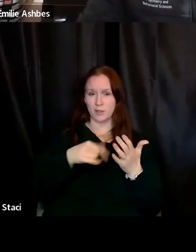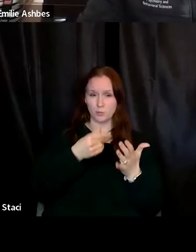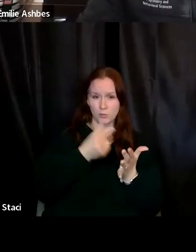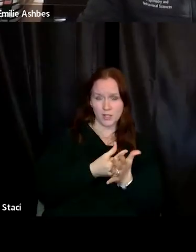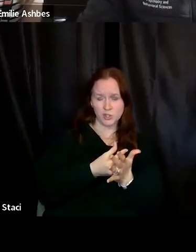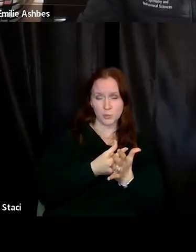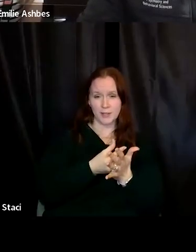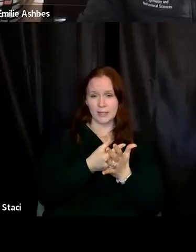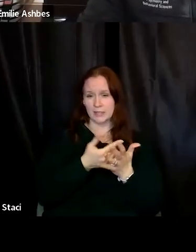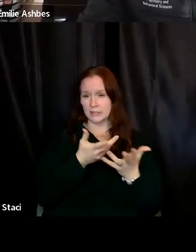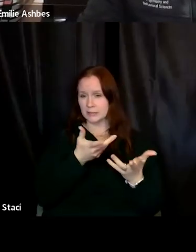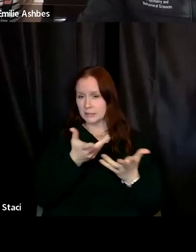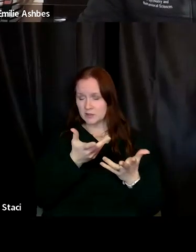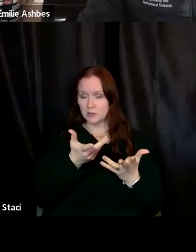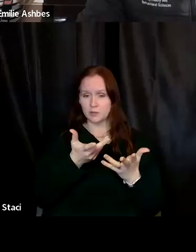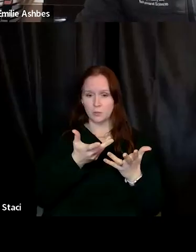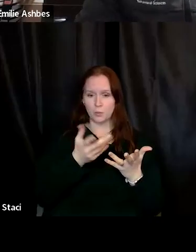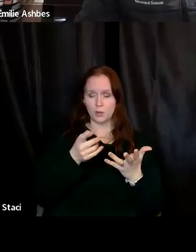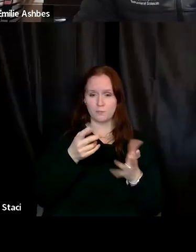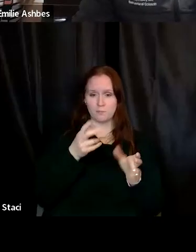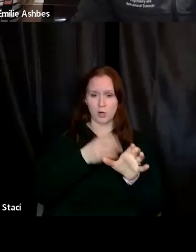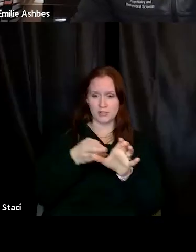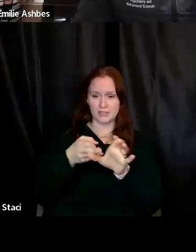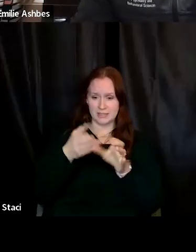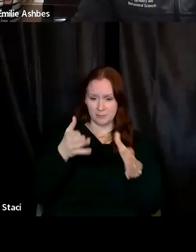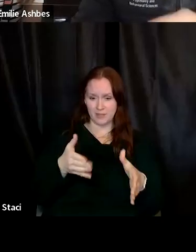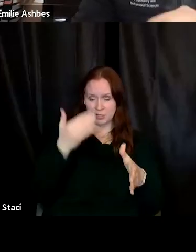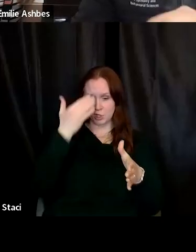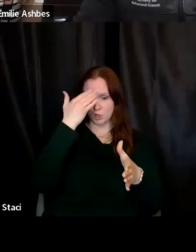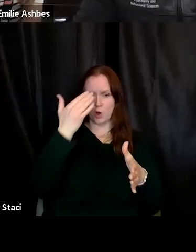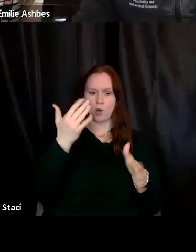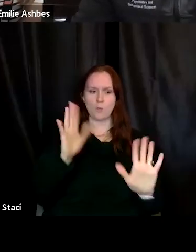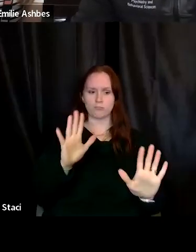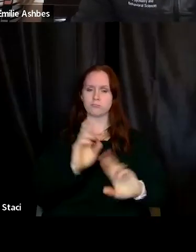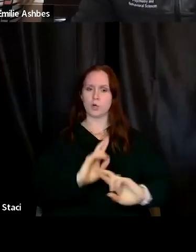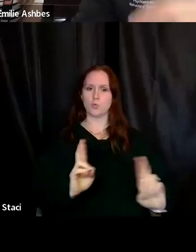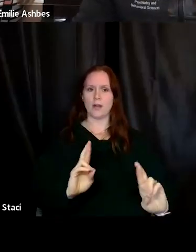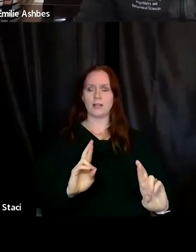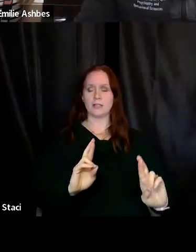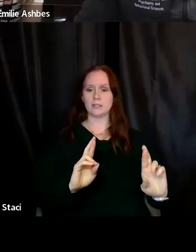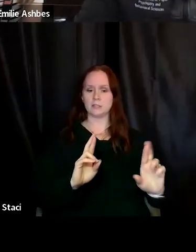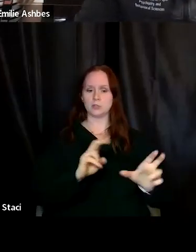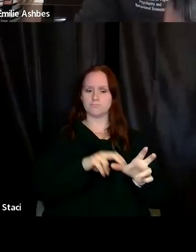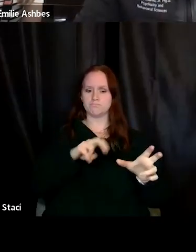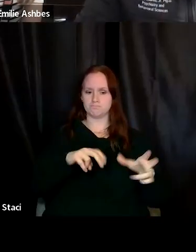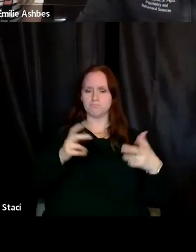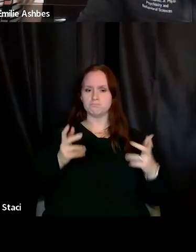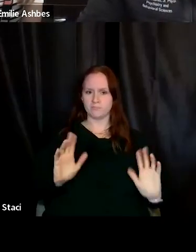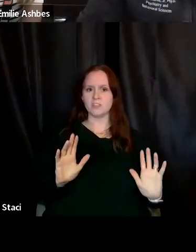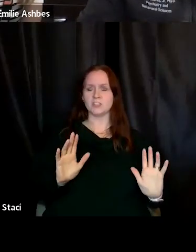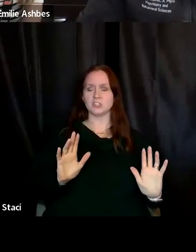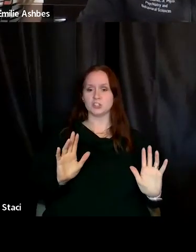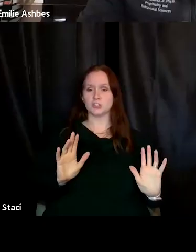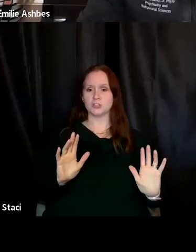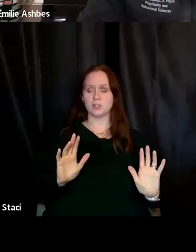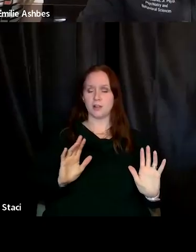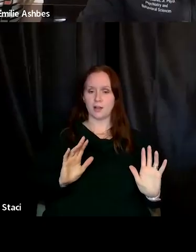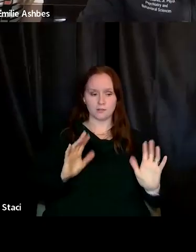que puede responder a faxes de SOAR como ese formulario 3288, ¿verdad? Ese consentimiento para la liberación de información